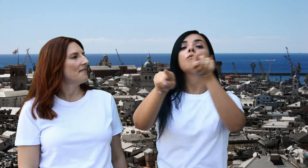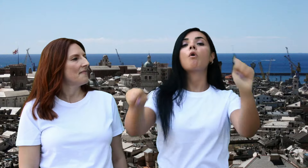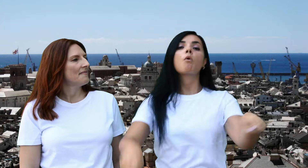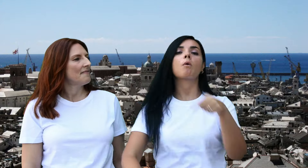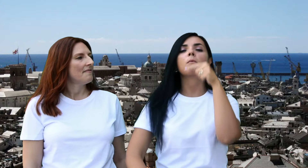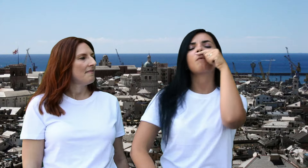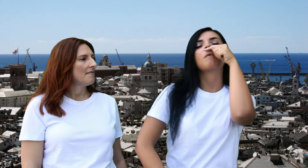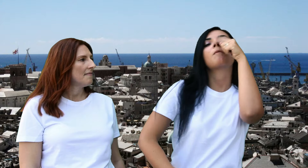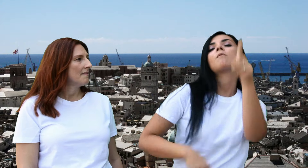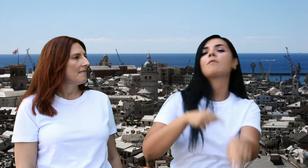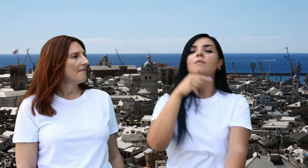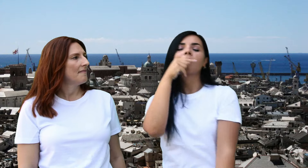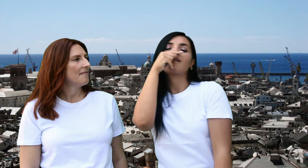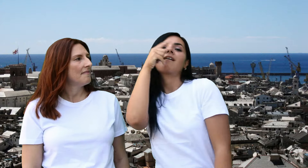perfino il più macho può inciampare in un clichet